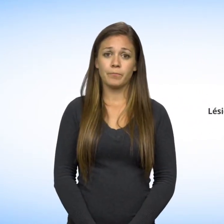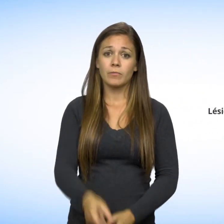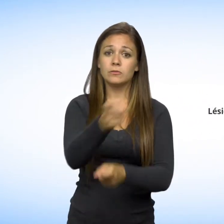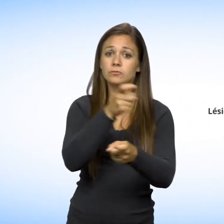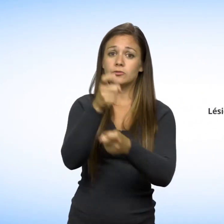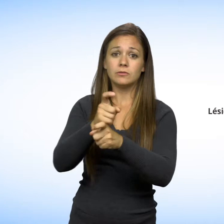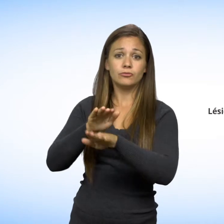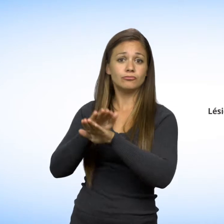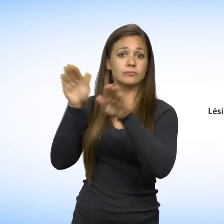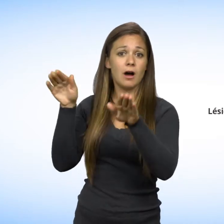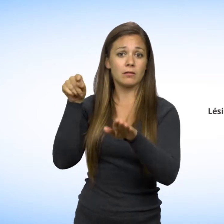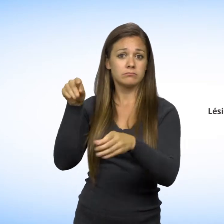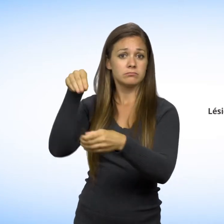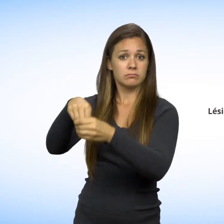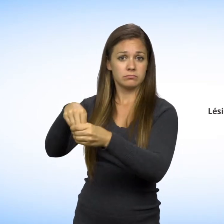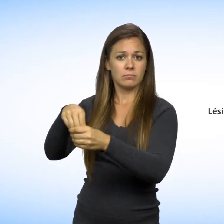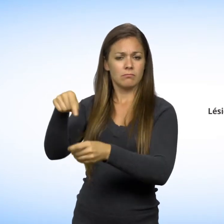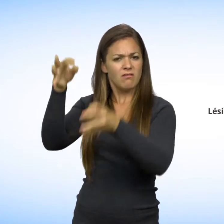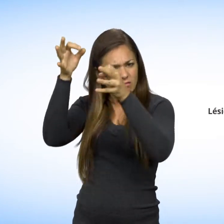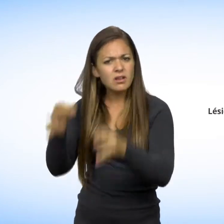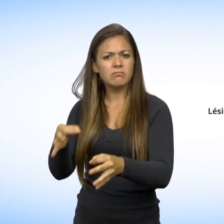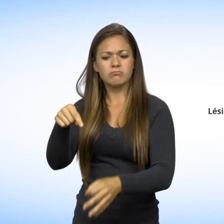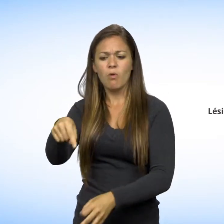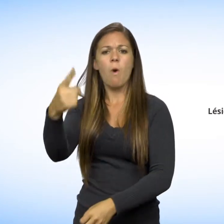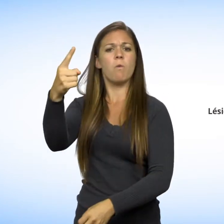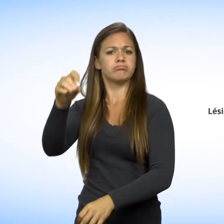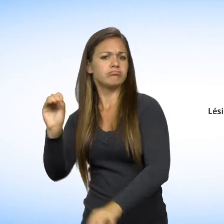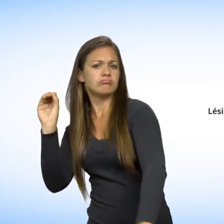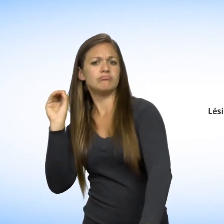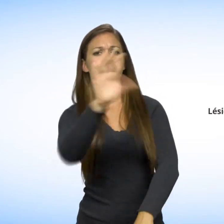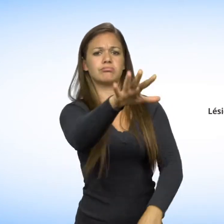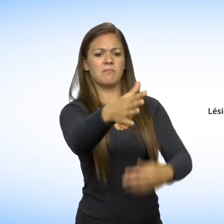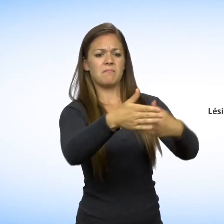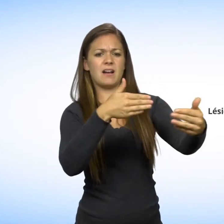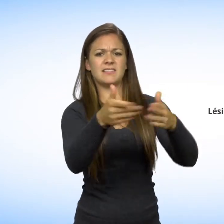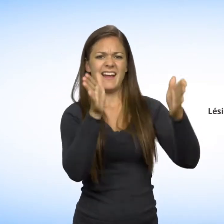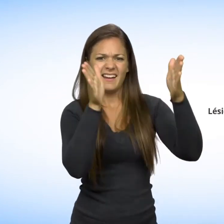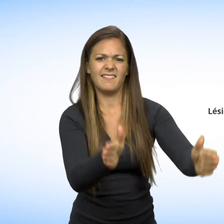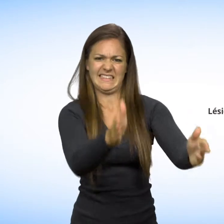Le directeur général d'un établissement décide de recourir à l'hébergement en unité